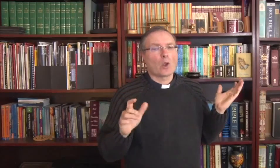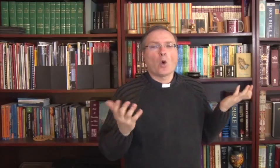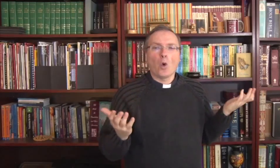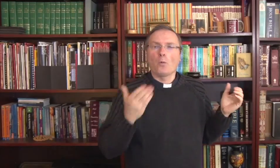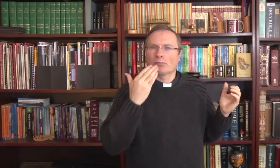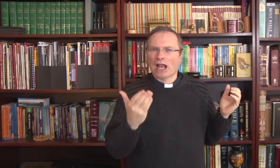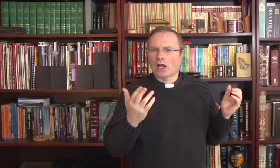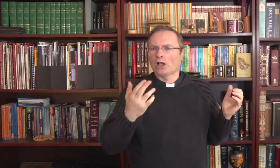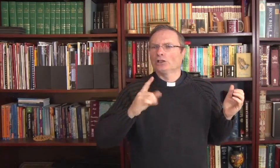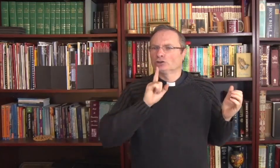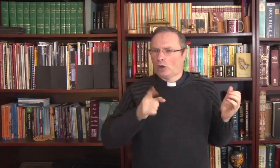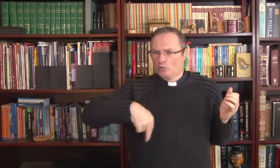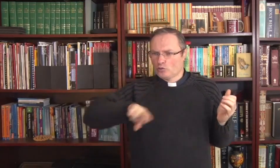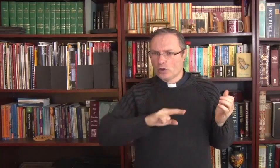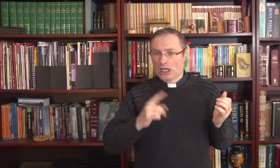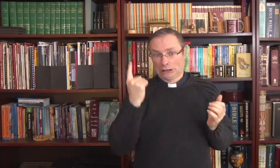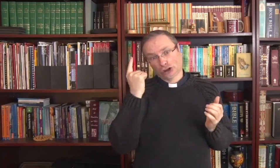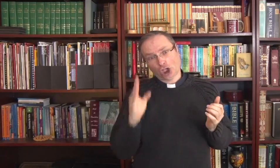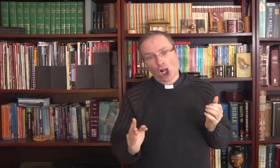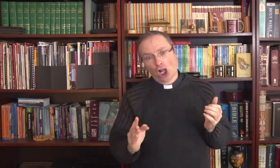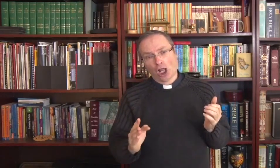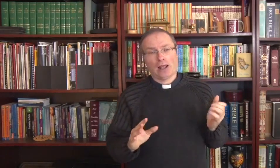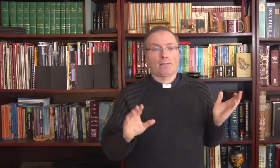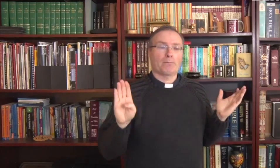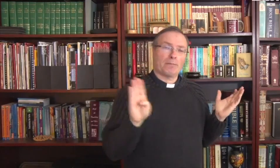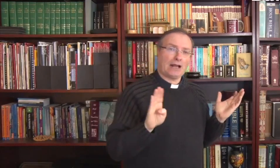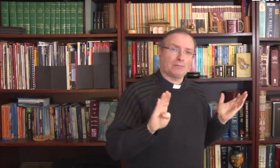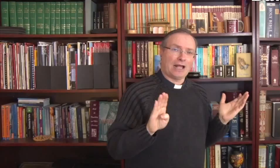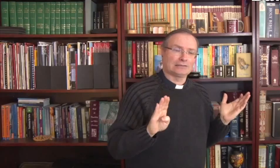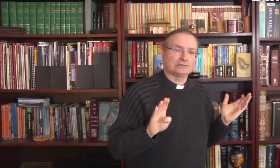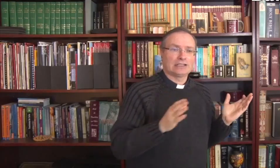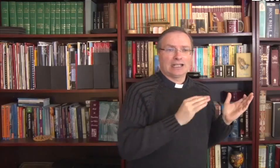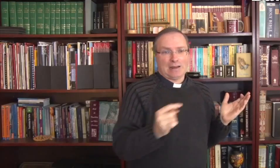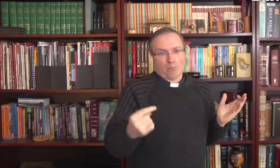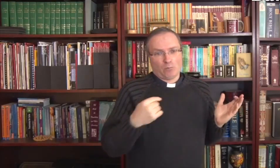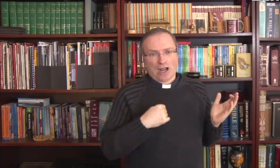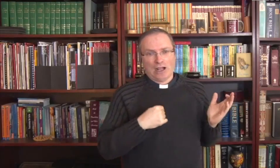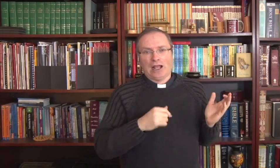Ou bien sommes-nous les seuls, Barnabas et moi,